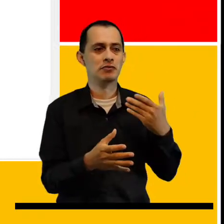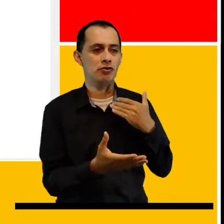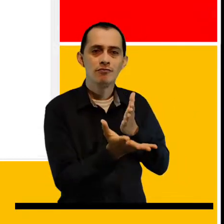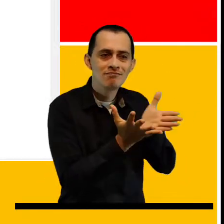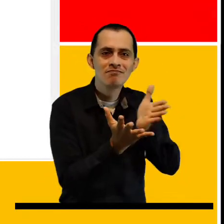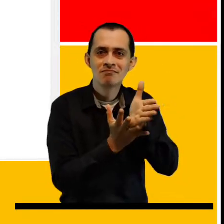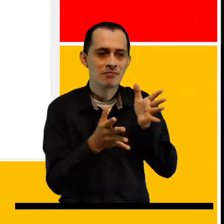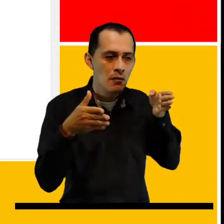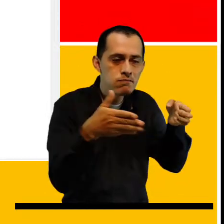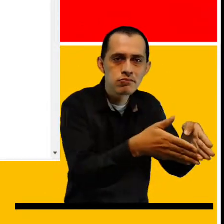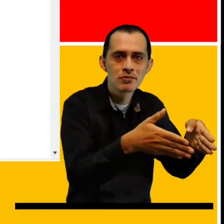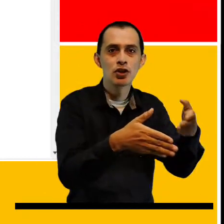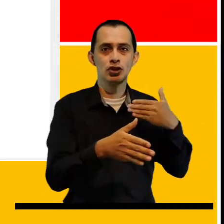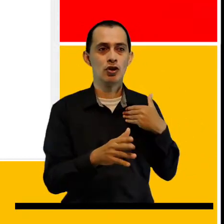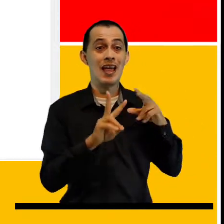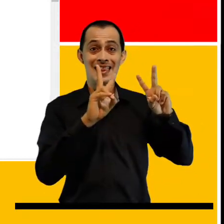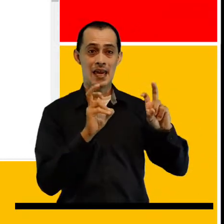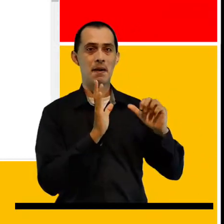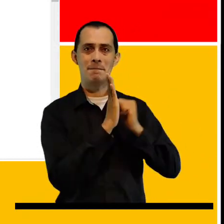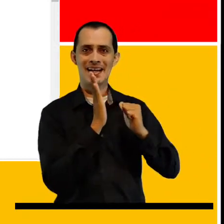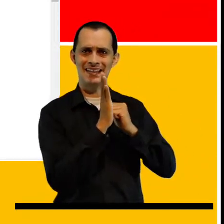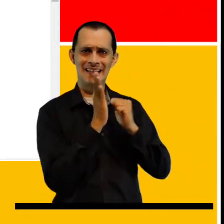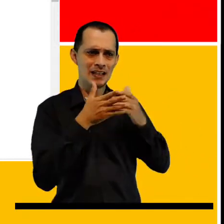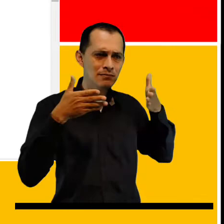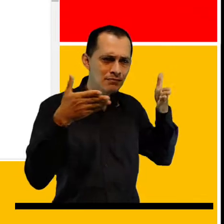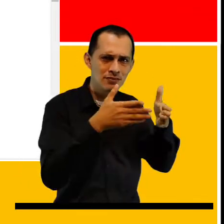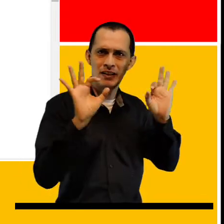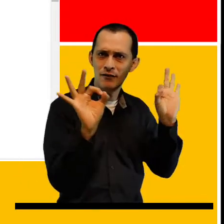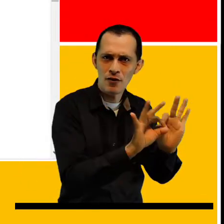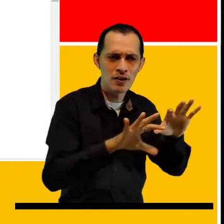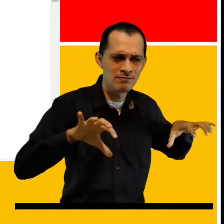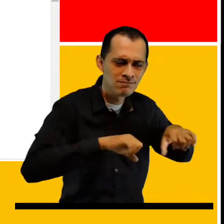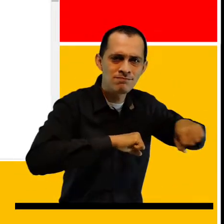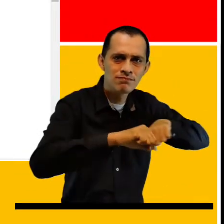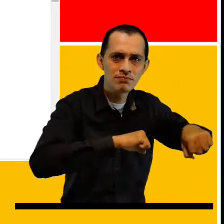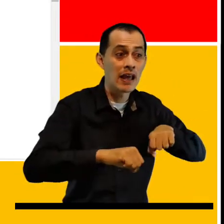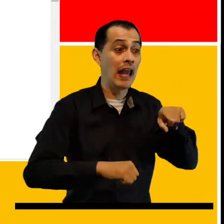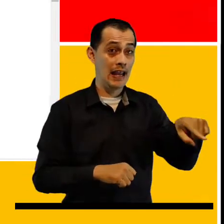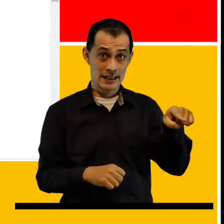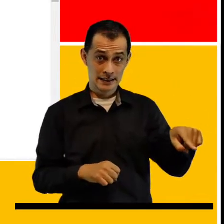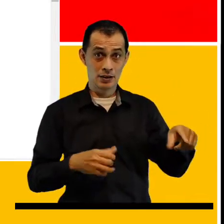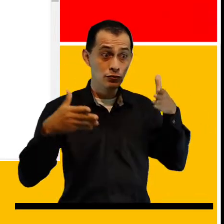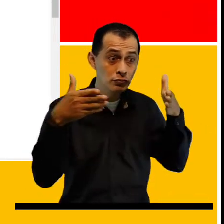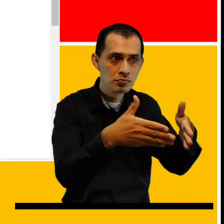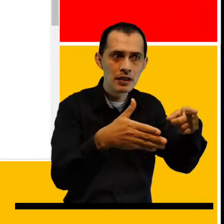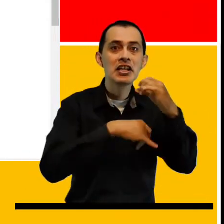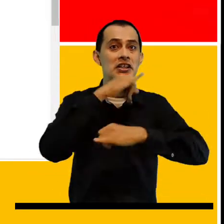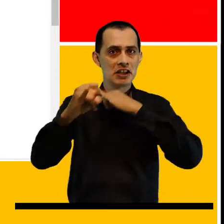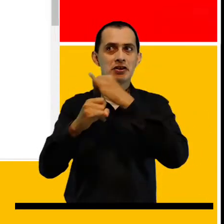son áreas temáticas que están reconocidas internacionalmente, los idiomas que domino,